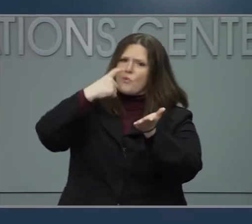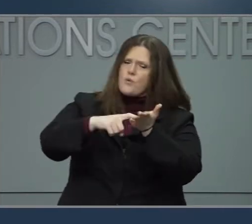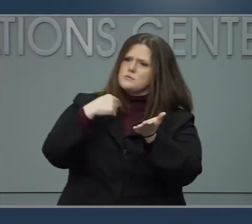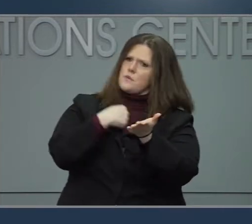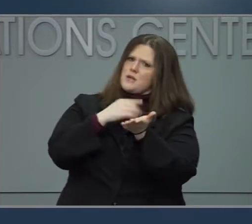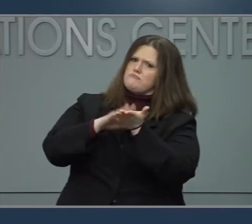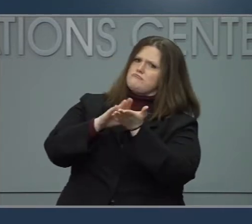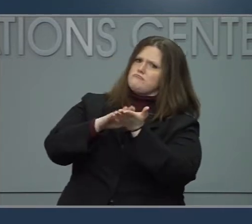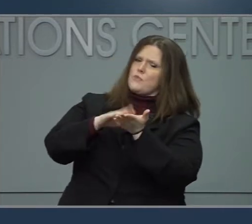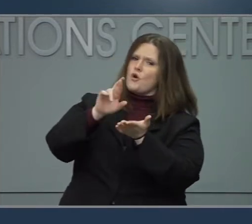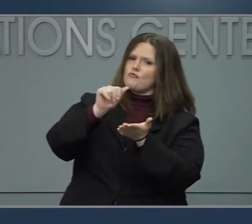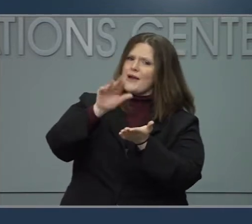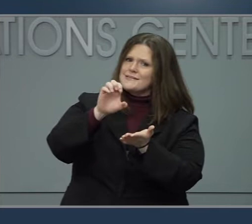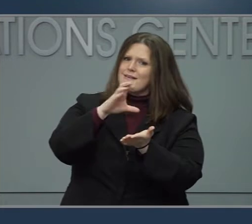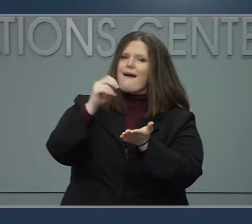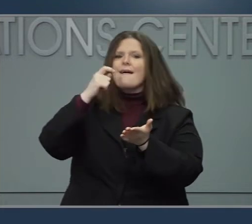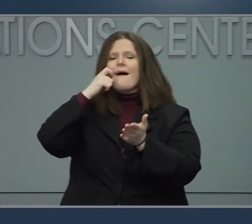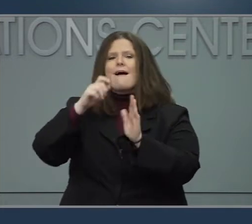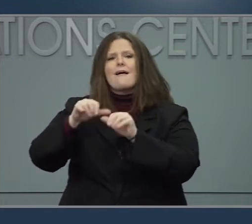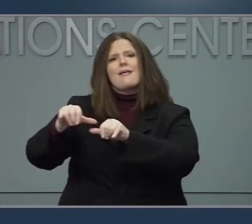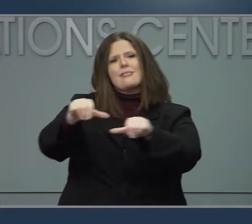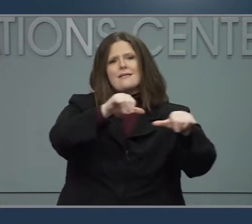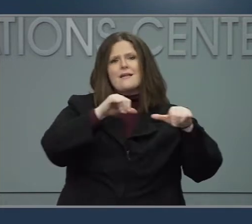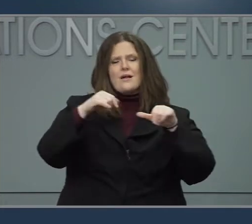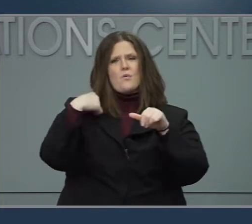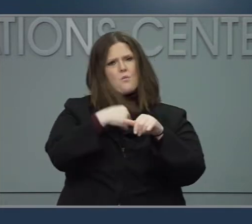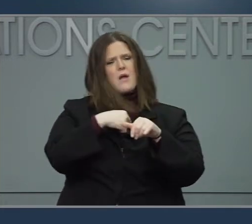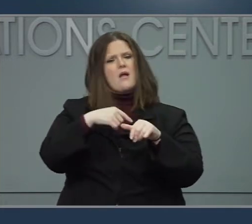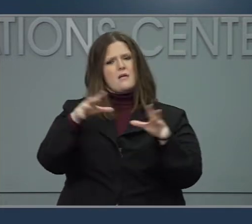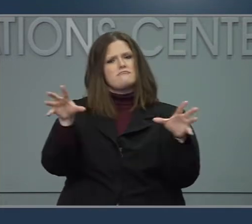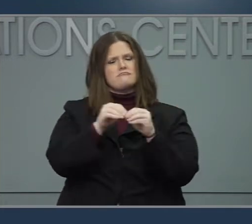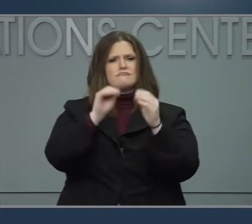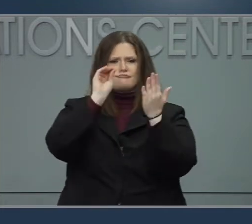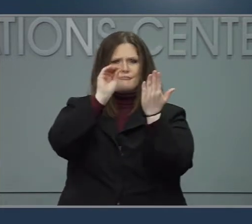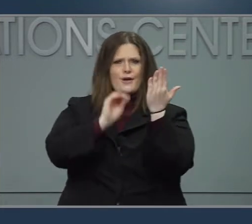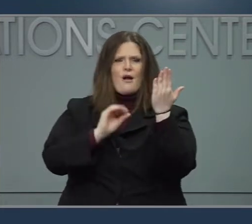que proporcionamos información sobre raza y etnia, casi el cien por ciento de los